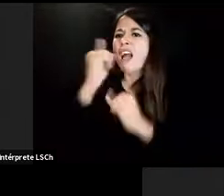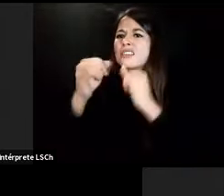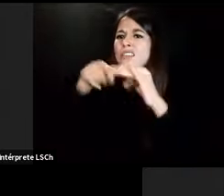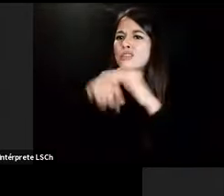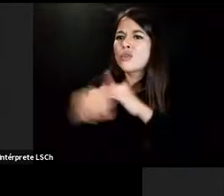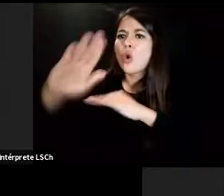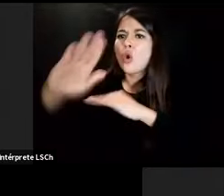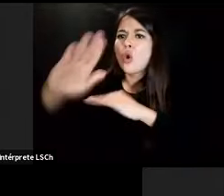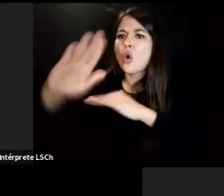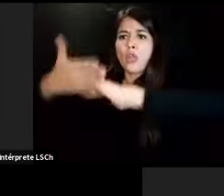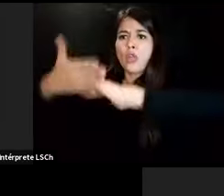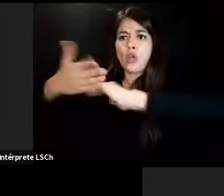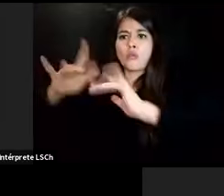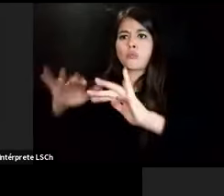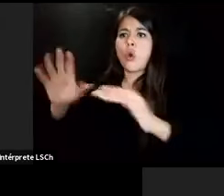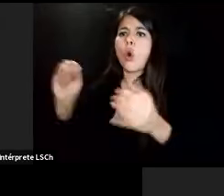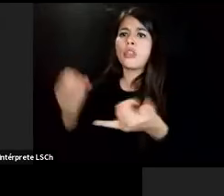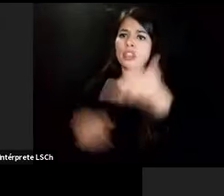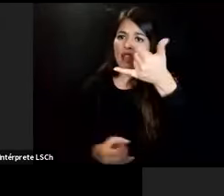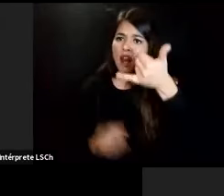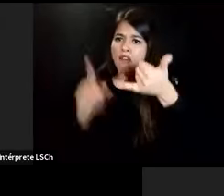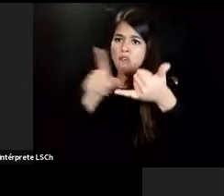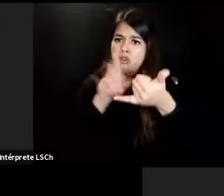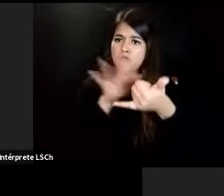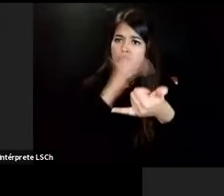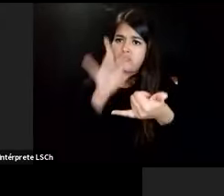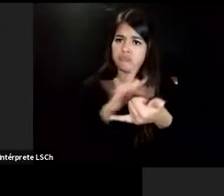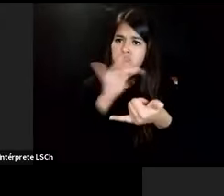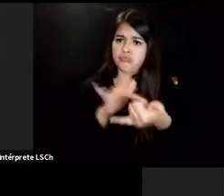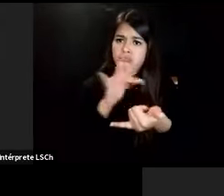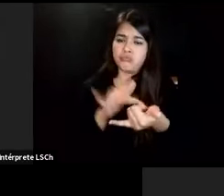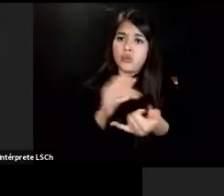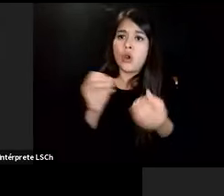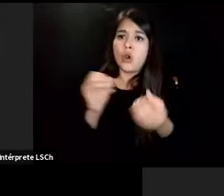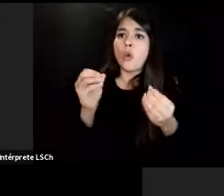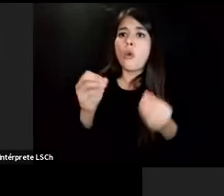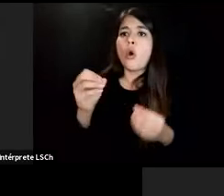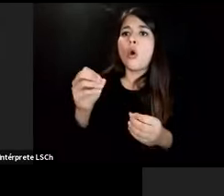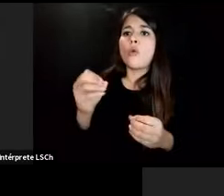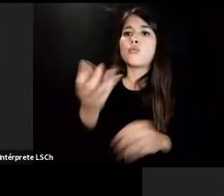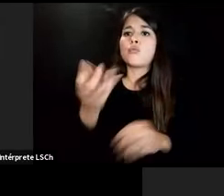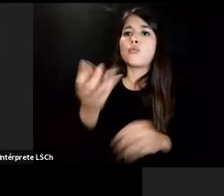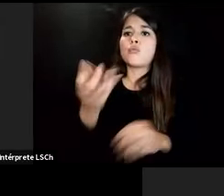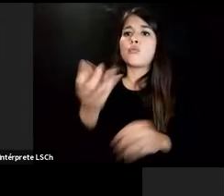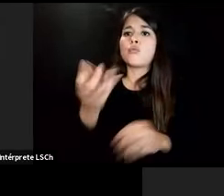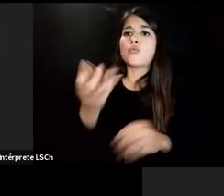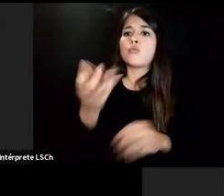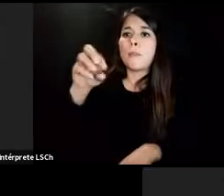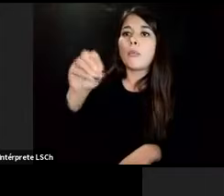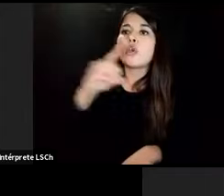del teléfono, como Spotify que ya todos o muchos usan para escuchar música,